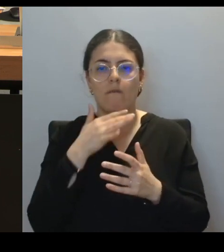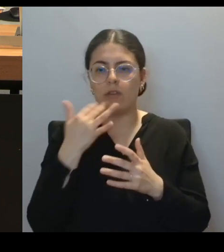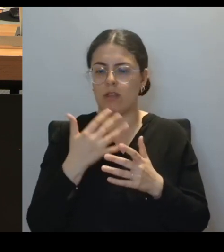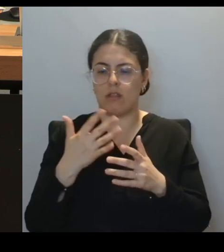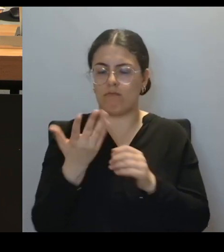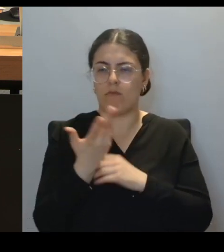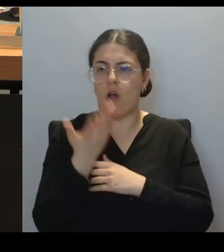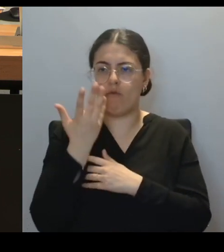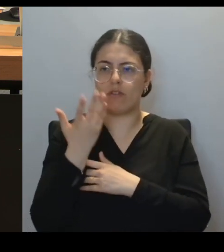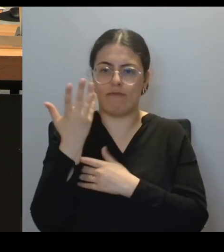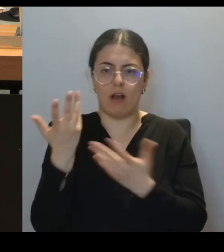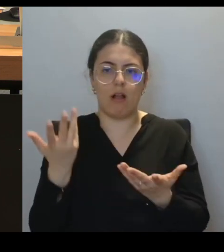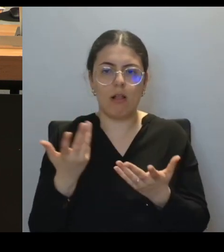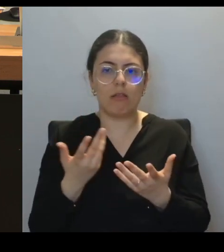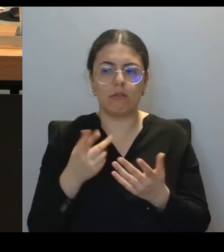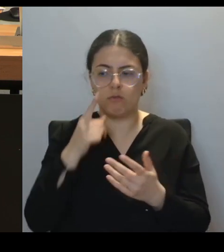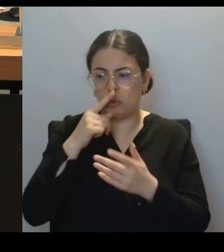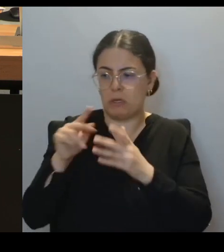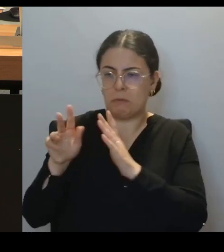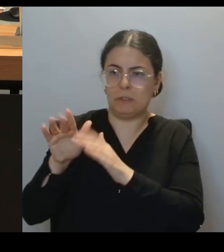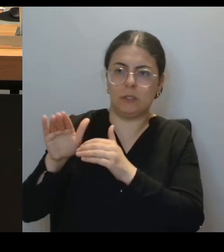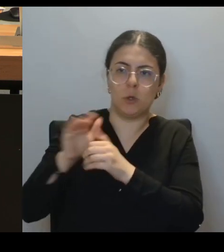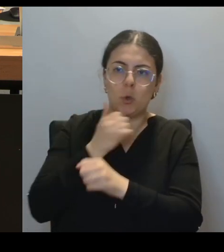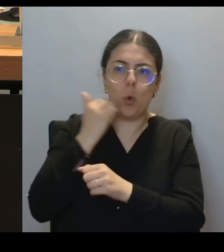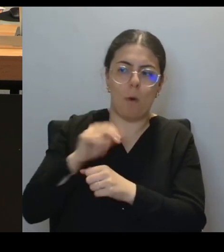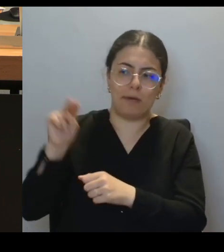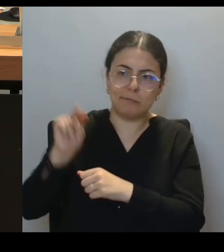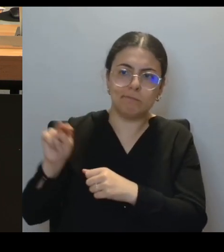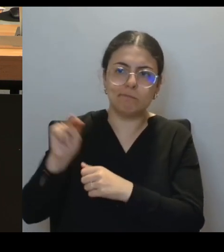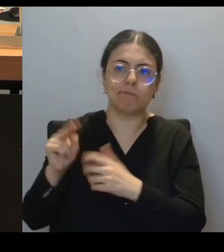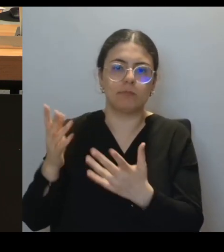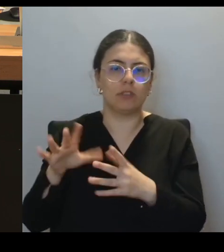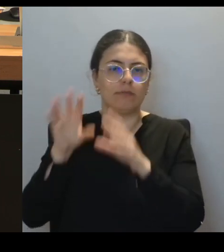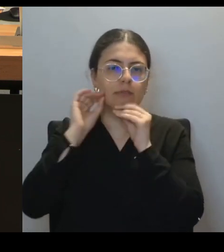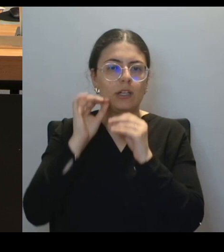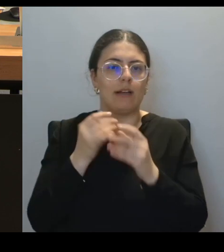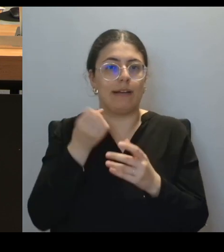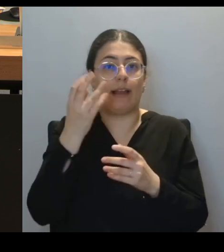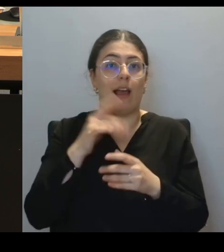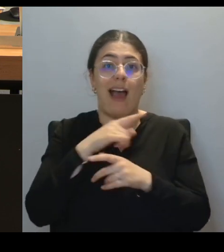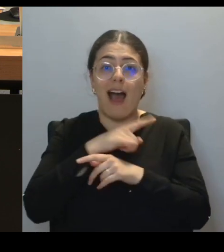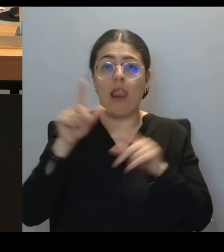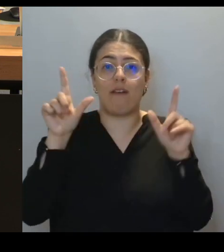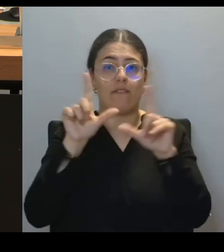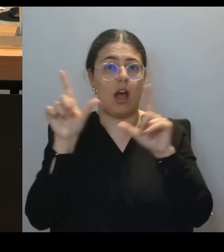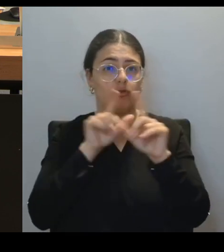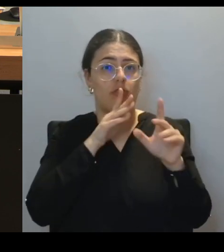Ich glaube, weil man auch nicht alle Veranstaltungen wahrnehmen kann und auch nicht einen Überblick über alle Unternehmen hat